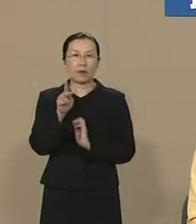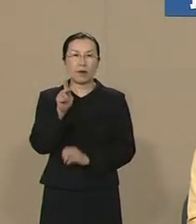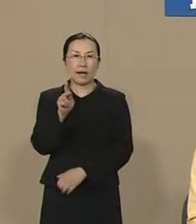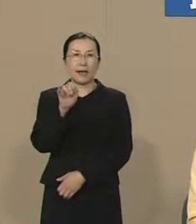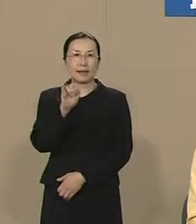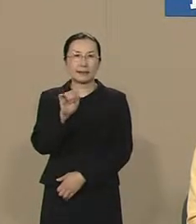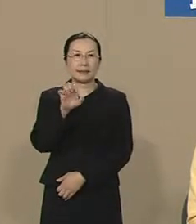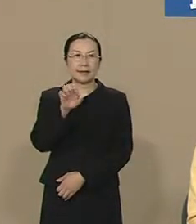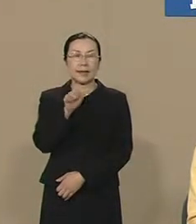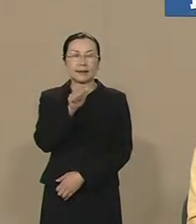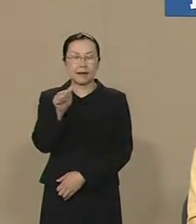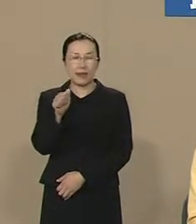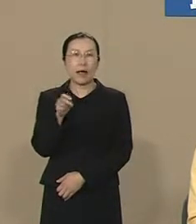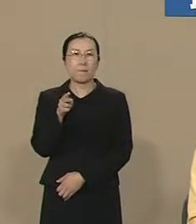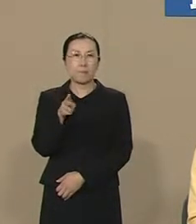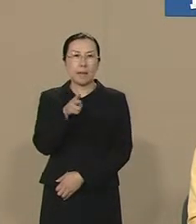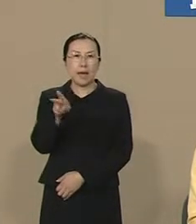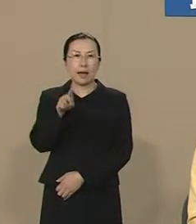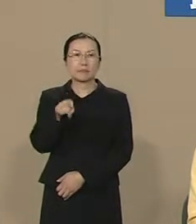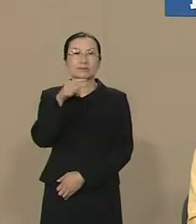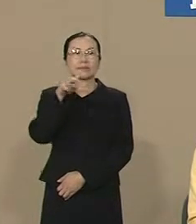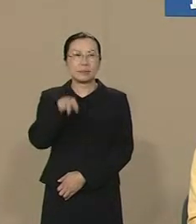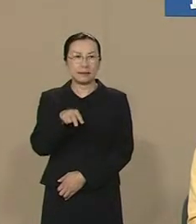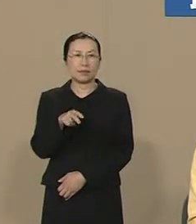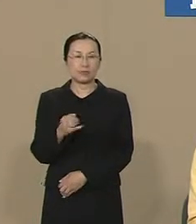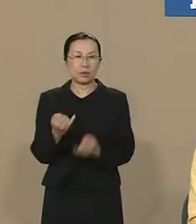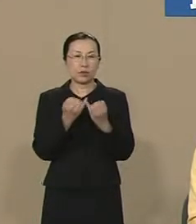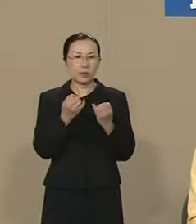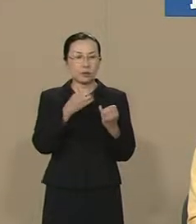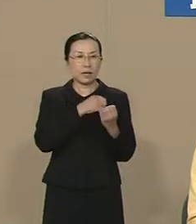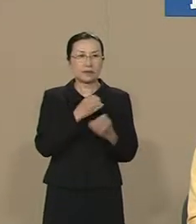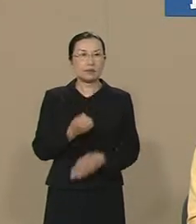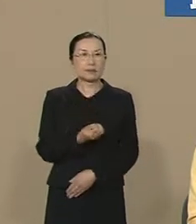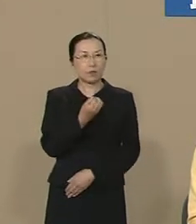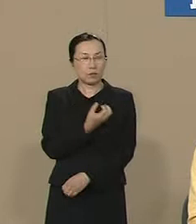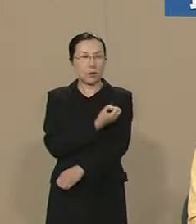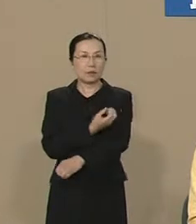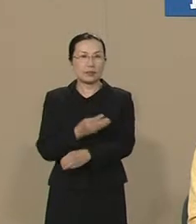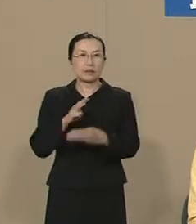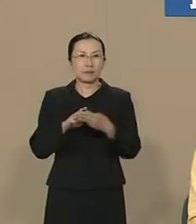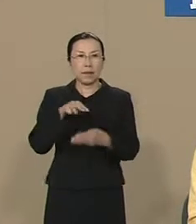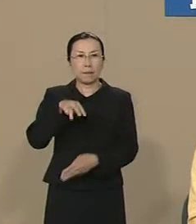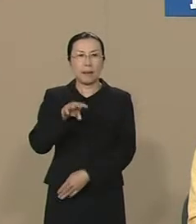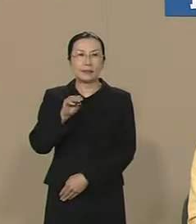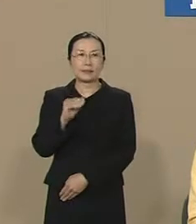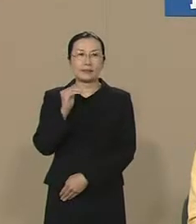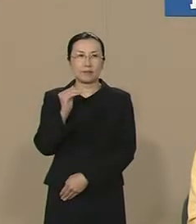民主党女性委員長の 菊田真紀子です｡ どうぞ､ よろしくお願いいたします｡